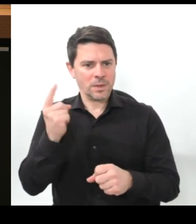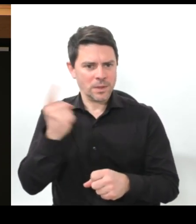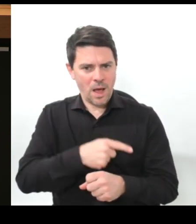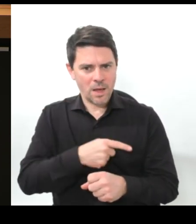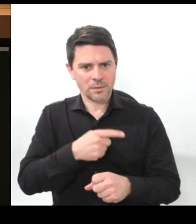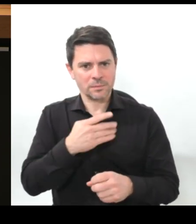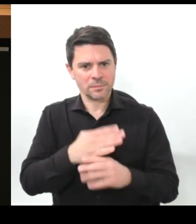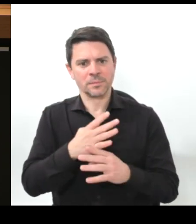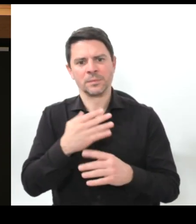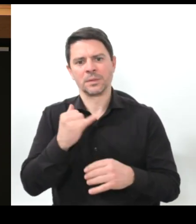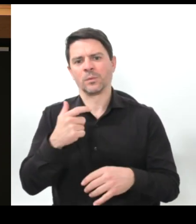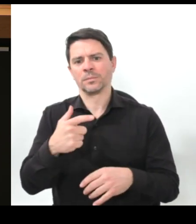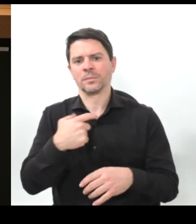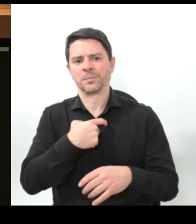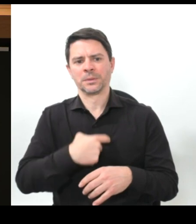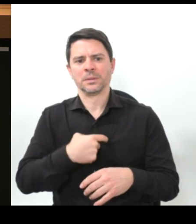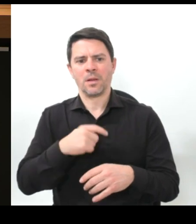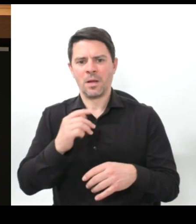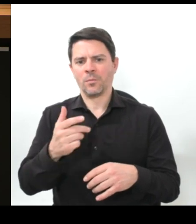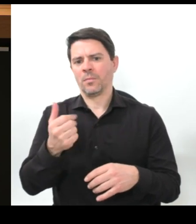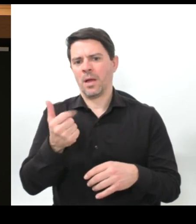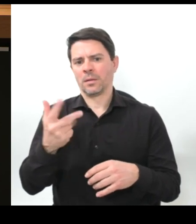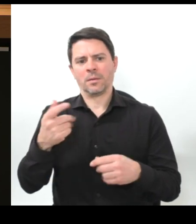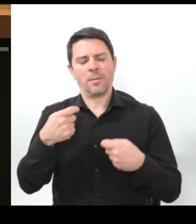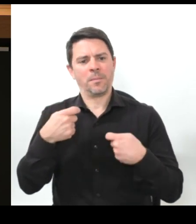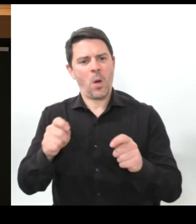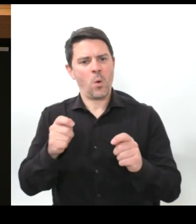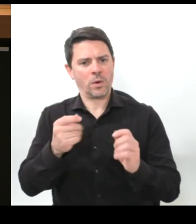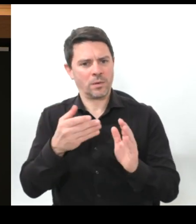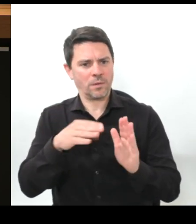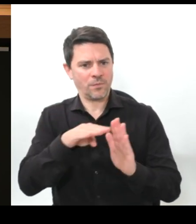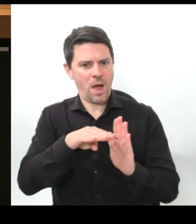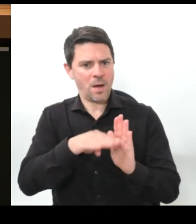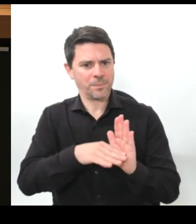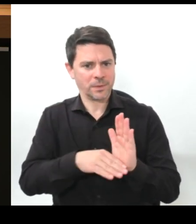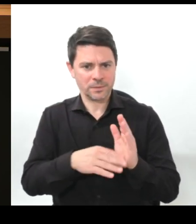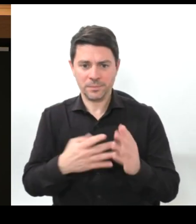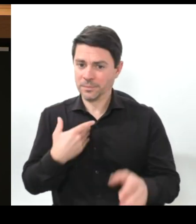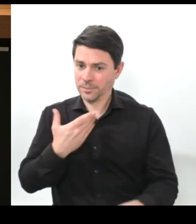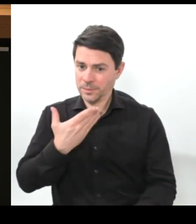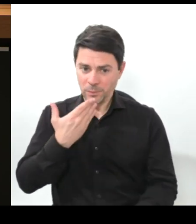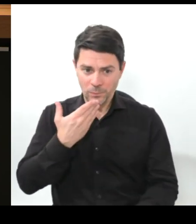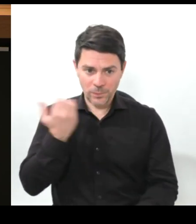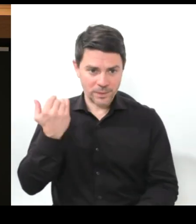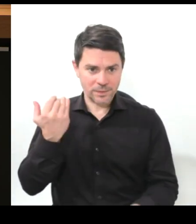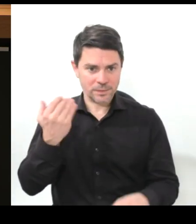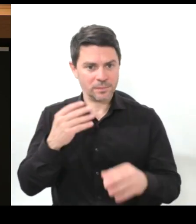Wenn Menschen nicht dort wohnen können, wo sie arbeiten, dann nehmen die Verkehrsströme zu und es werden mehr Flächen im Umland zugebaut.